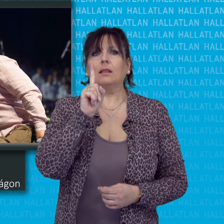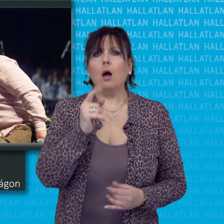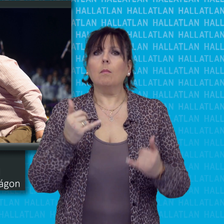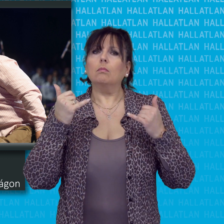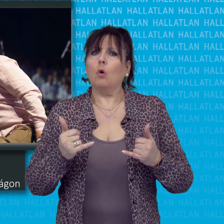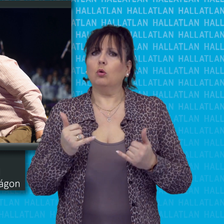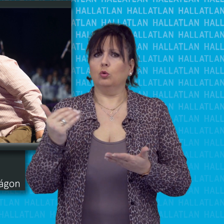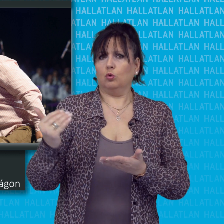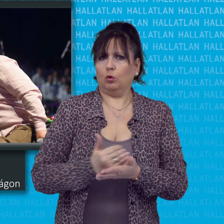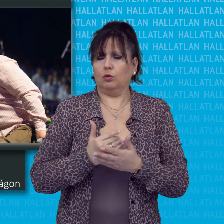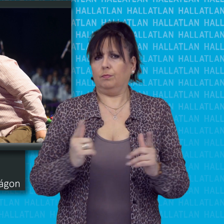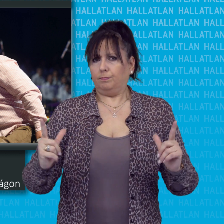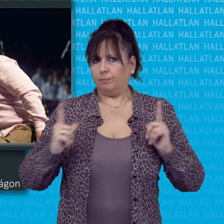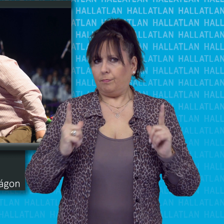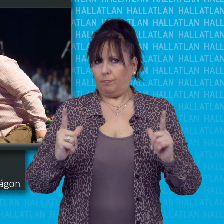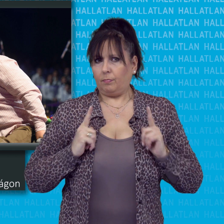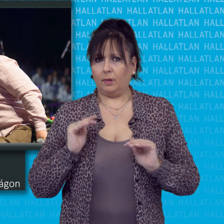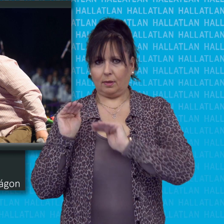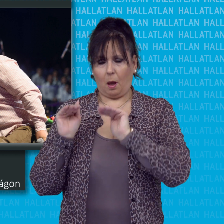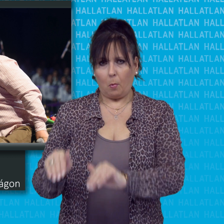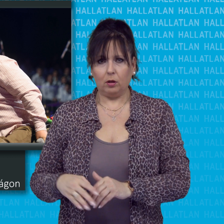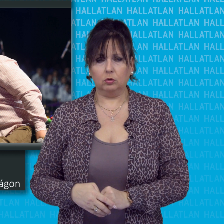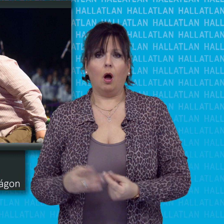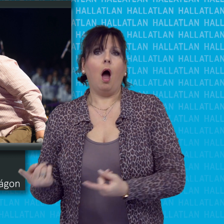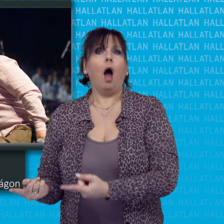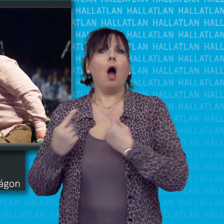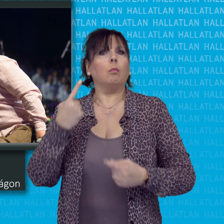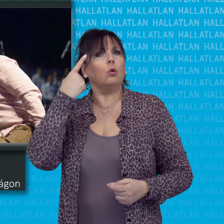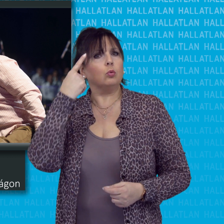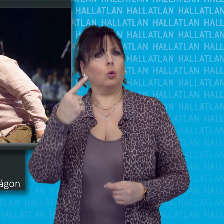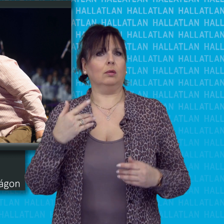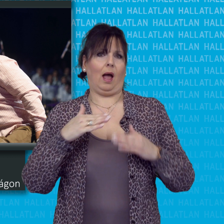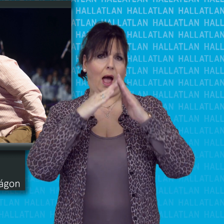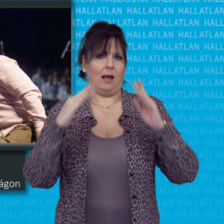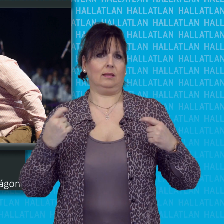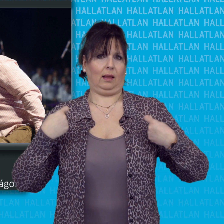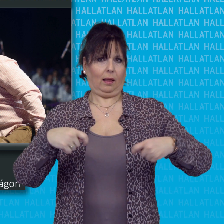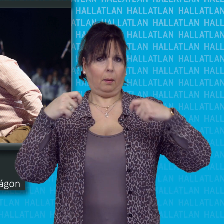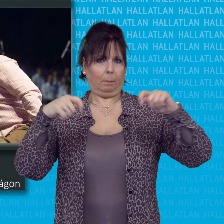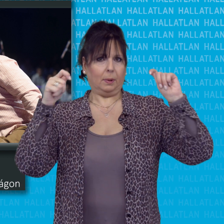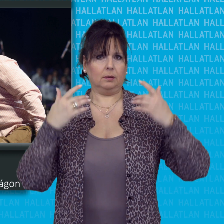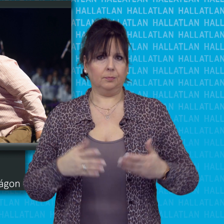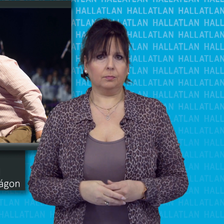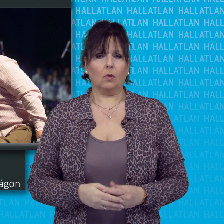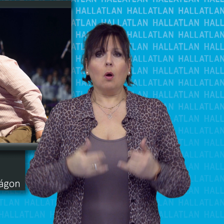ahhoz viszont támogatásra lenne szükségünk, hogy felhúzzuk rajta a házat.